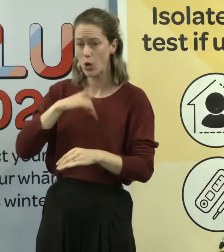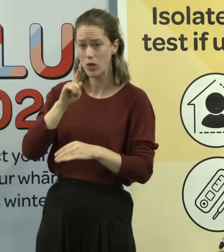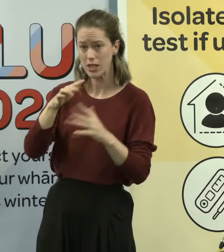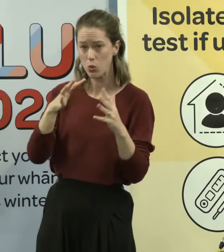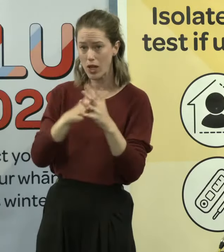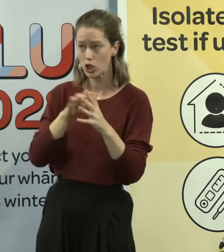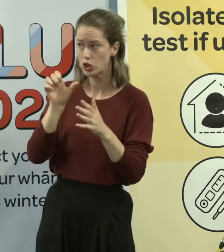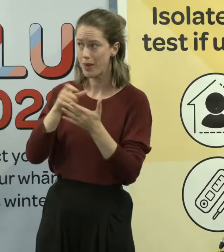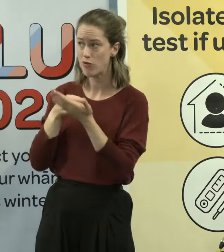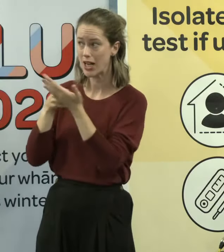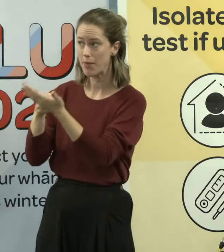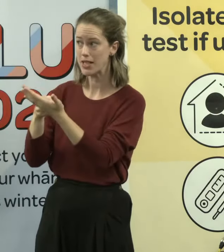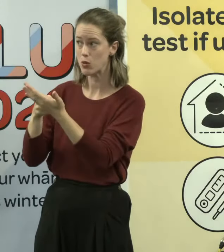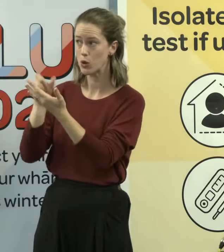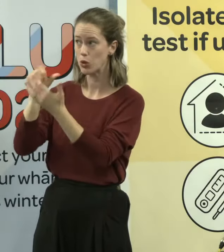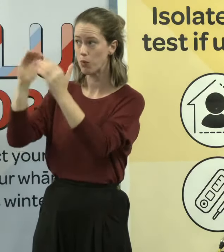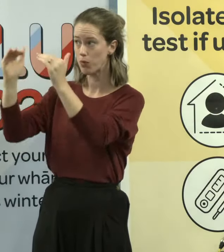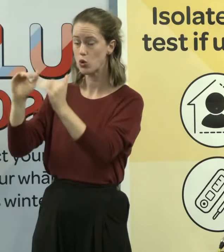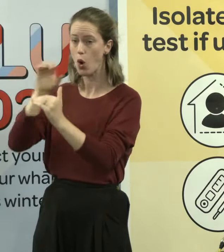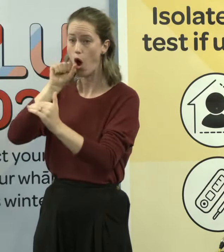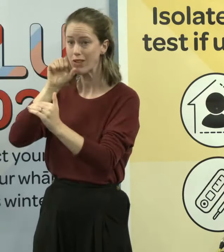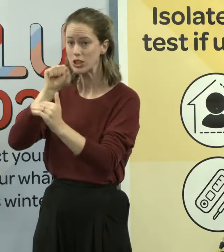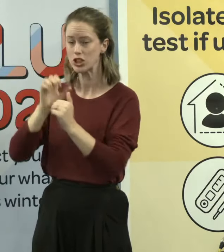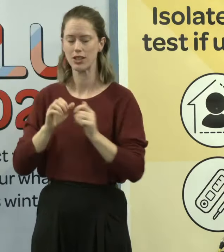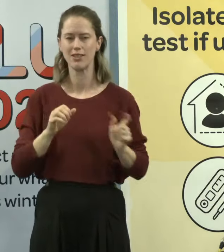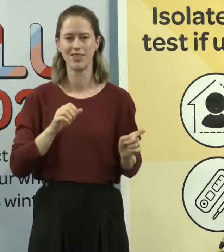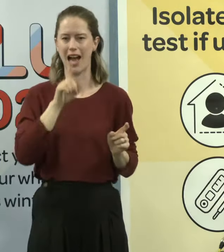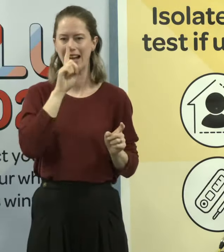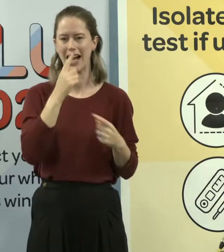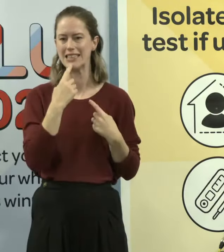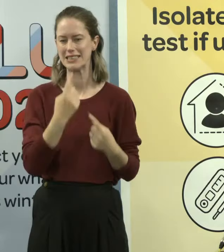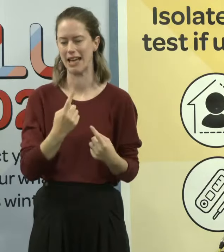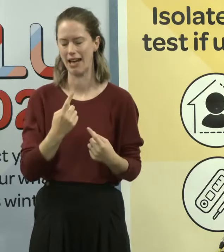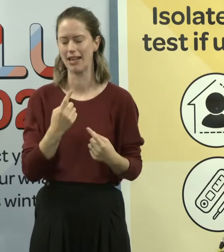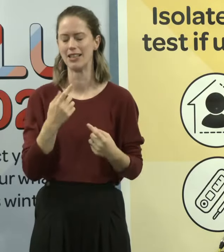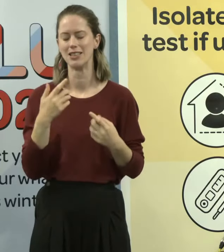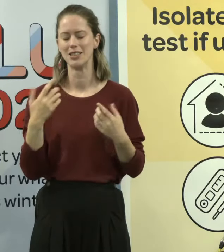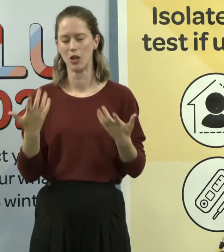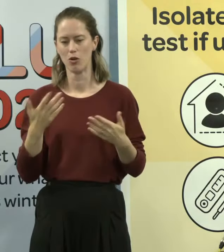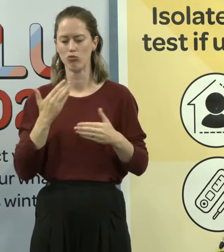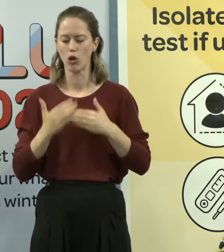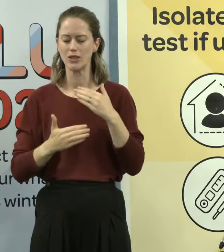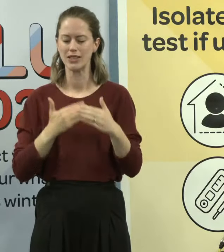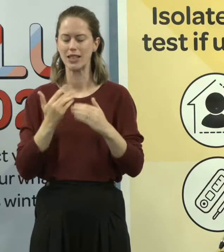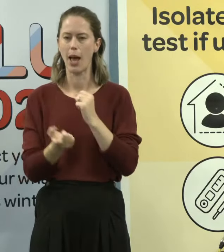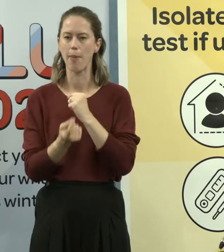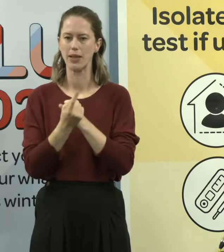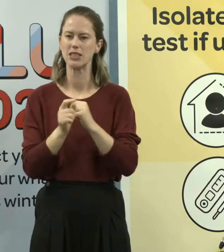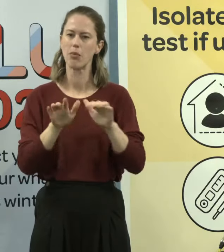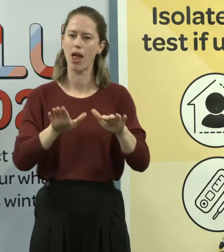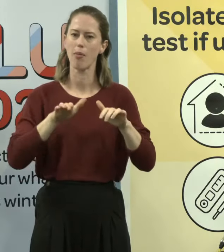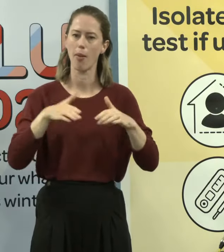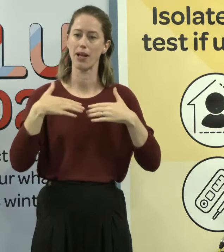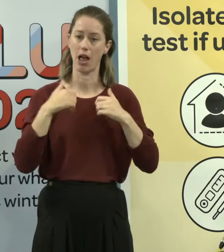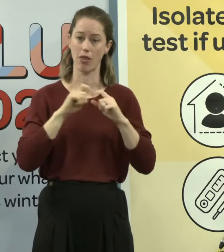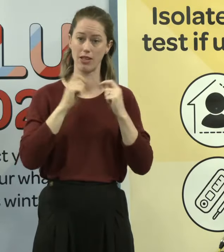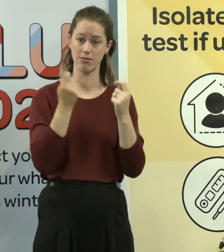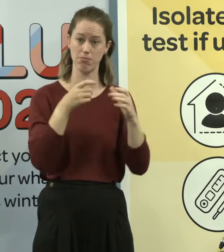o nga keehi i roto i te rohe, tae atu ki te te rohe ki te tonga, me te puhoi o te heke o